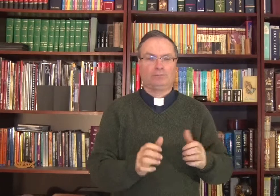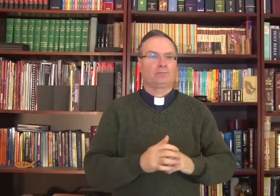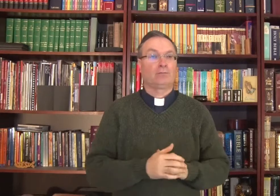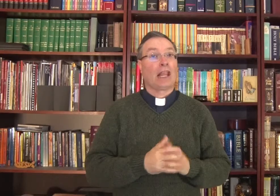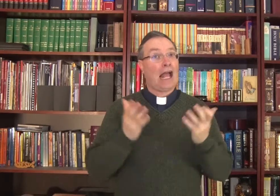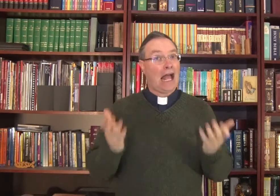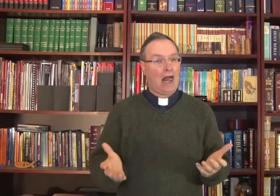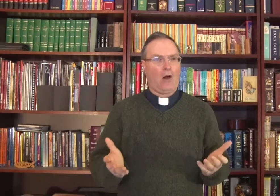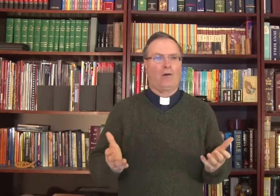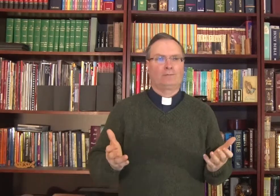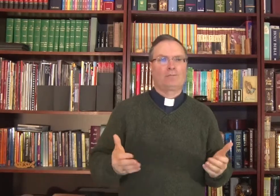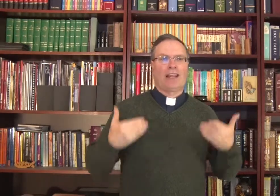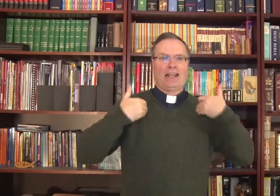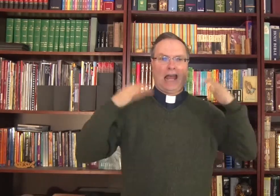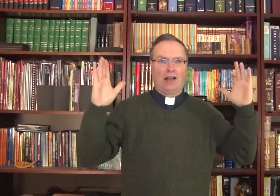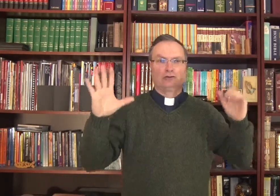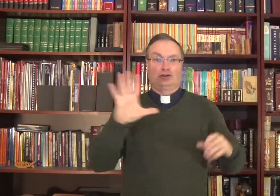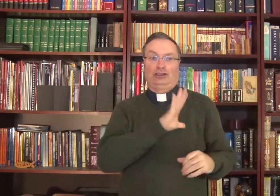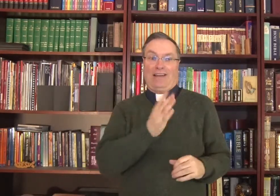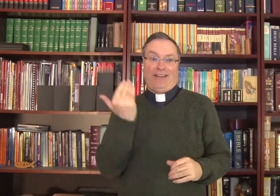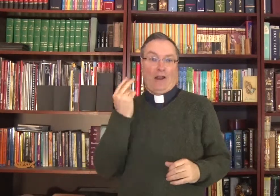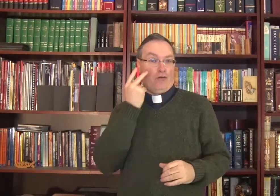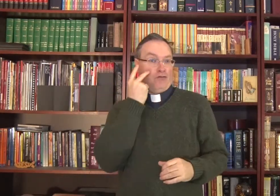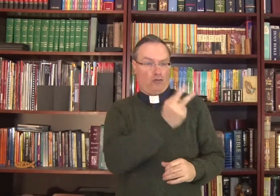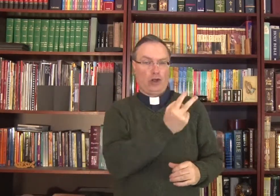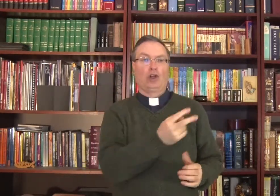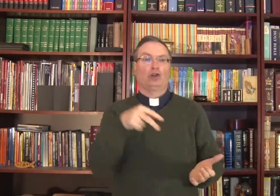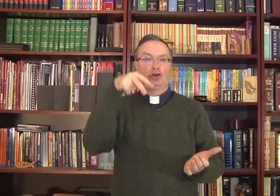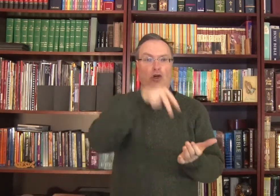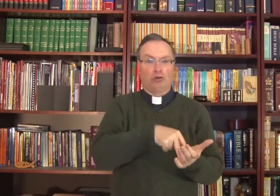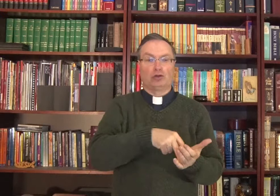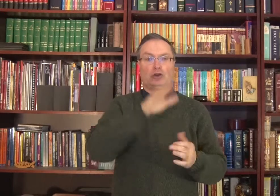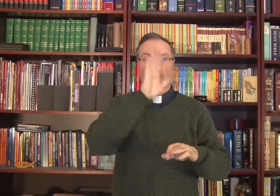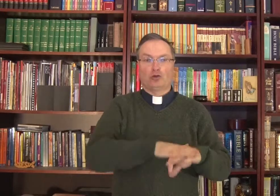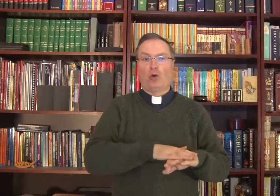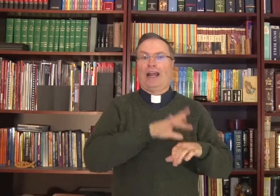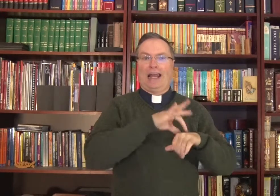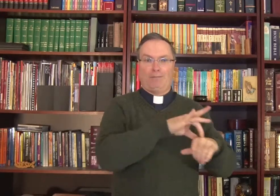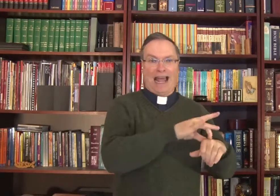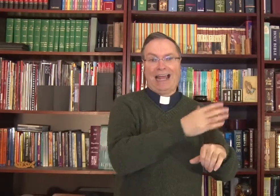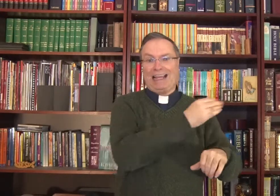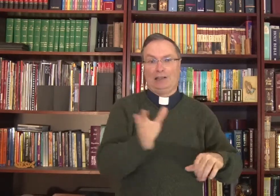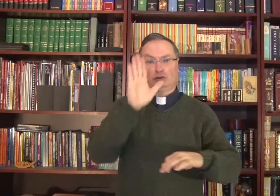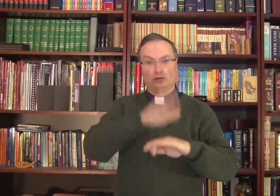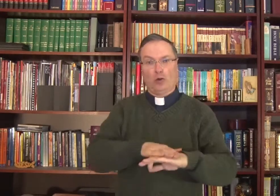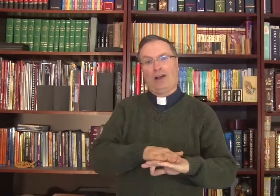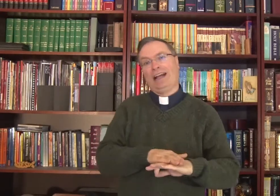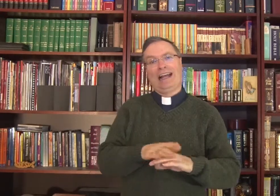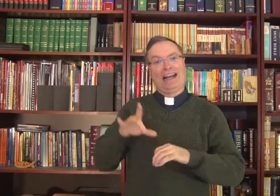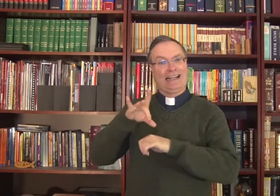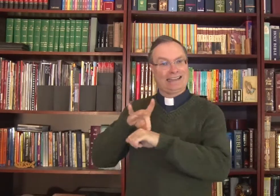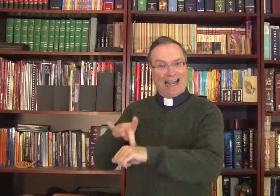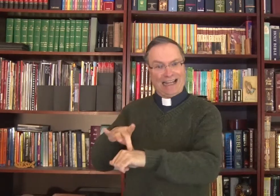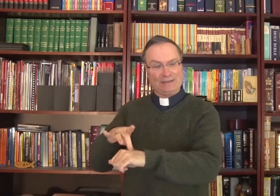Alors l’ange que j’avais vu debout sur la mer et sur la terre